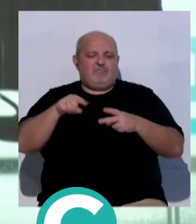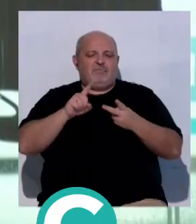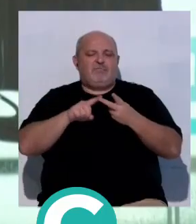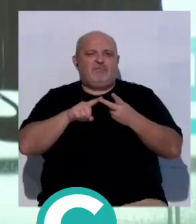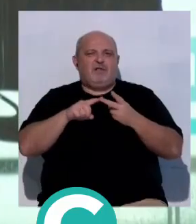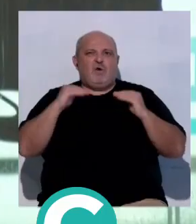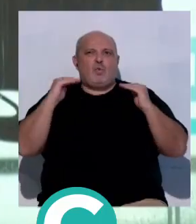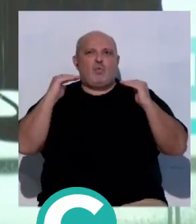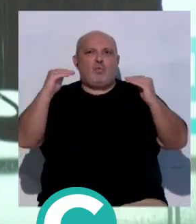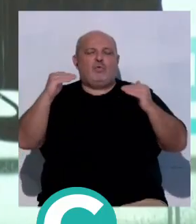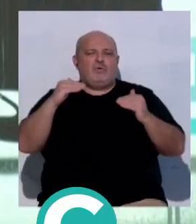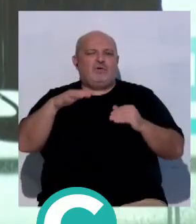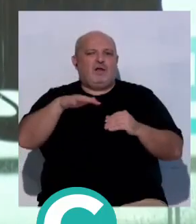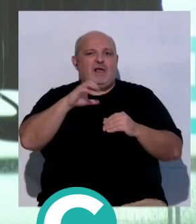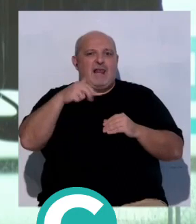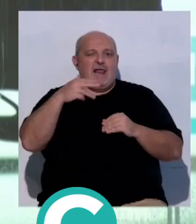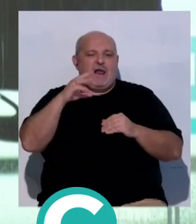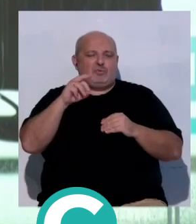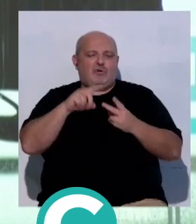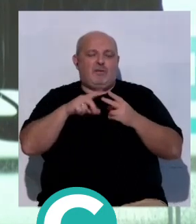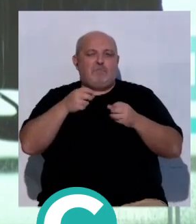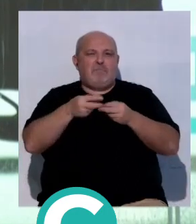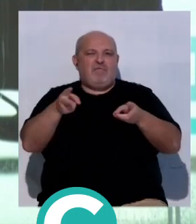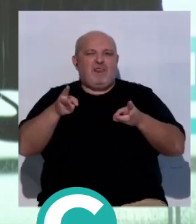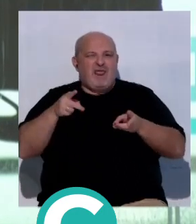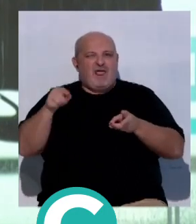las cu iertas del polideportivo el náutico a la piscina de Astilleros y a los pabellones de